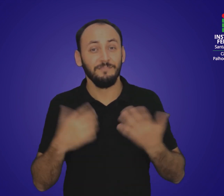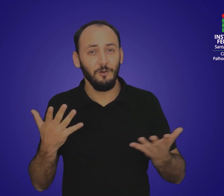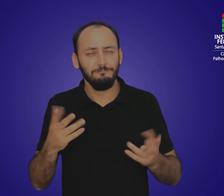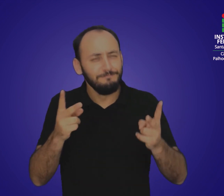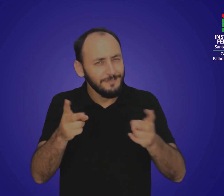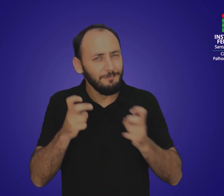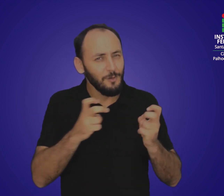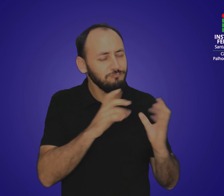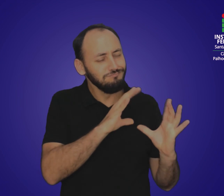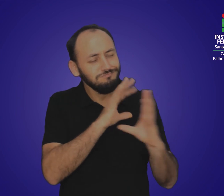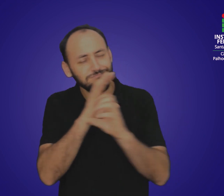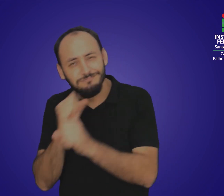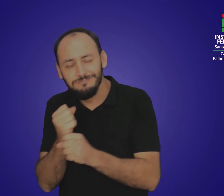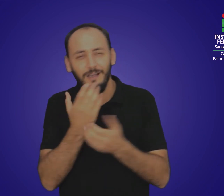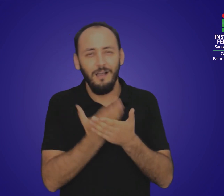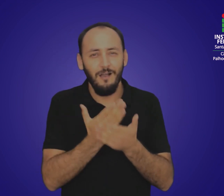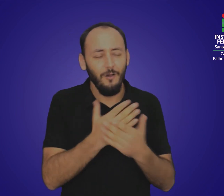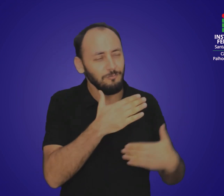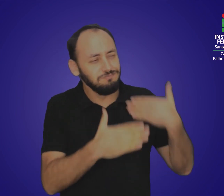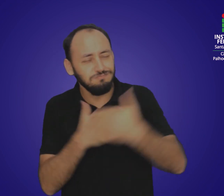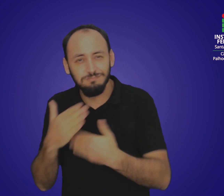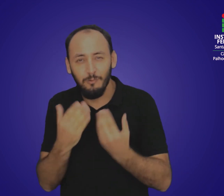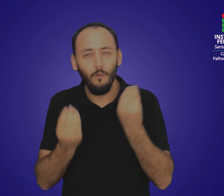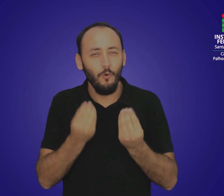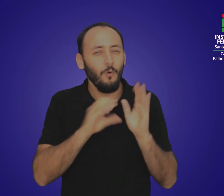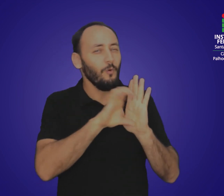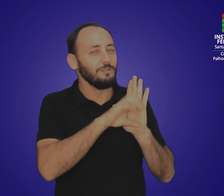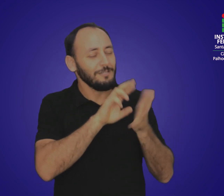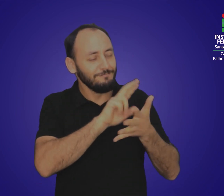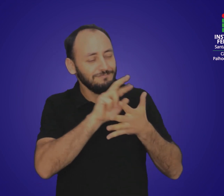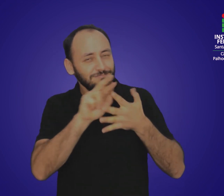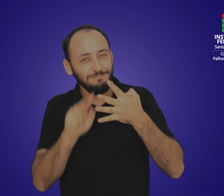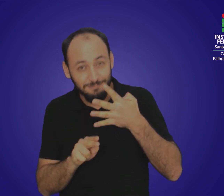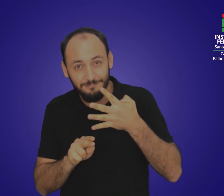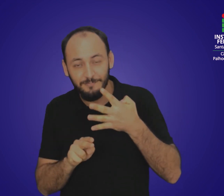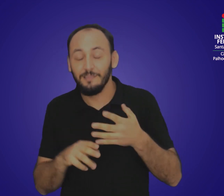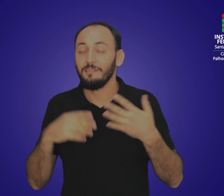Percebemos tantas coisas que aprendemos ao longo da aula, como os vários conceitos